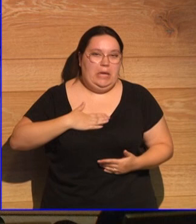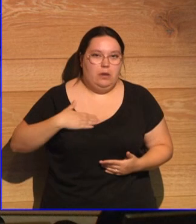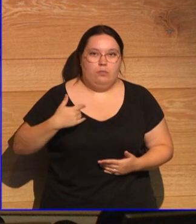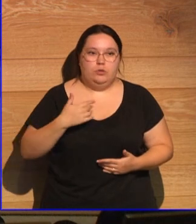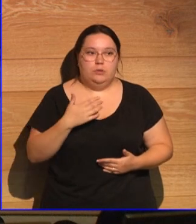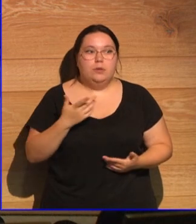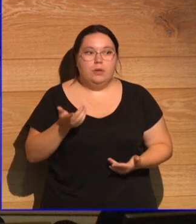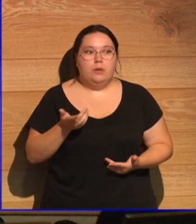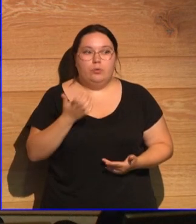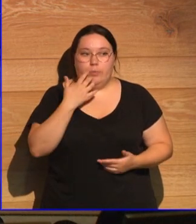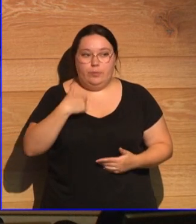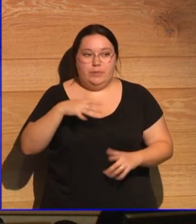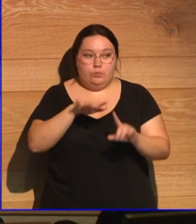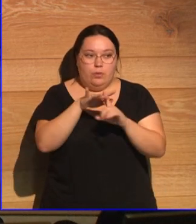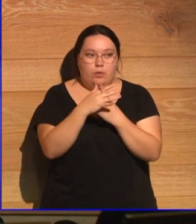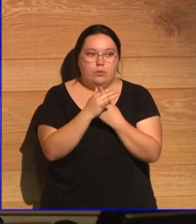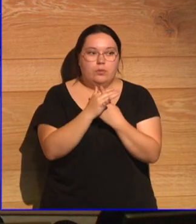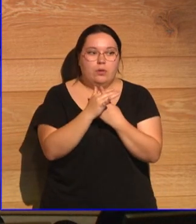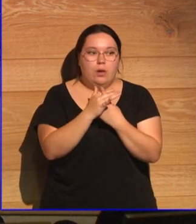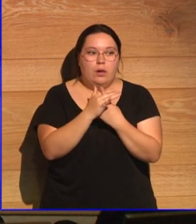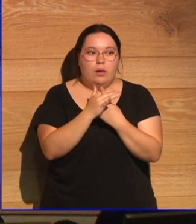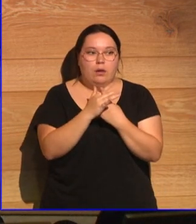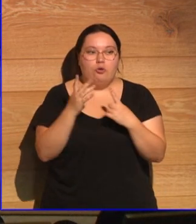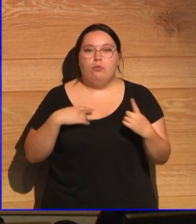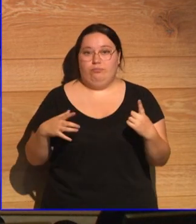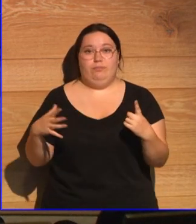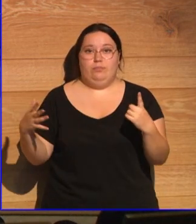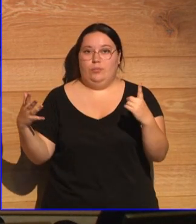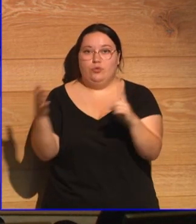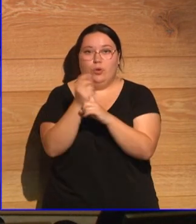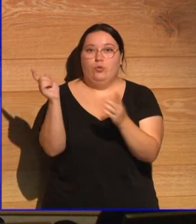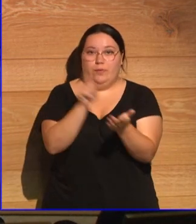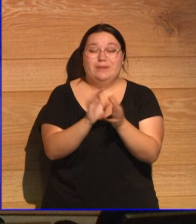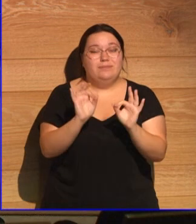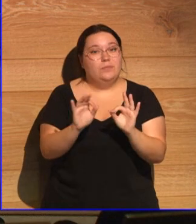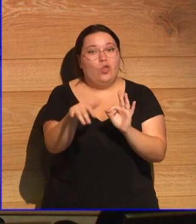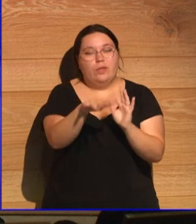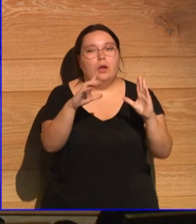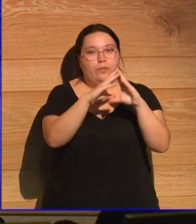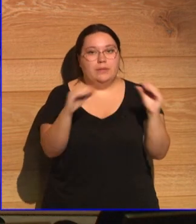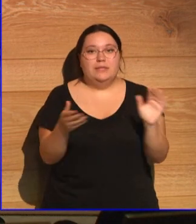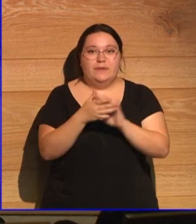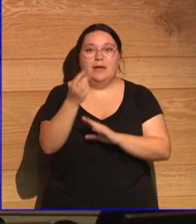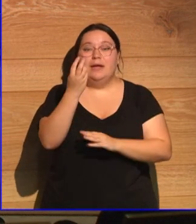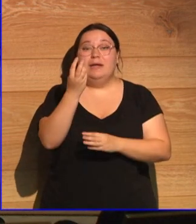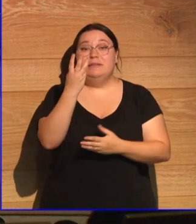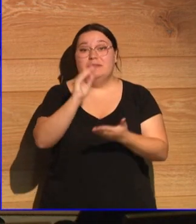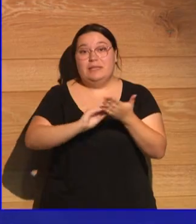En mi caso la volví a encontrar la universidad también, entonces tres veces, tres fases diferente de mi vida,